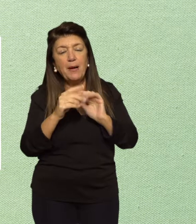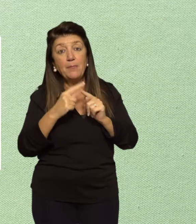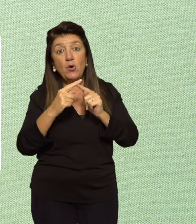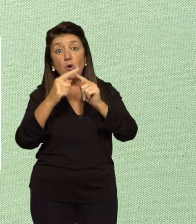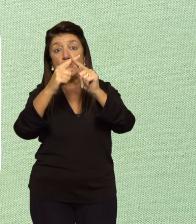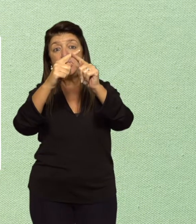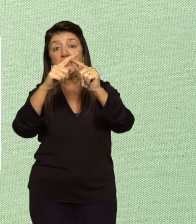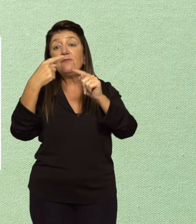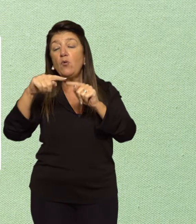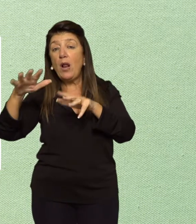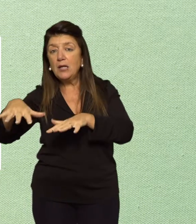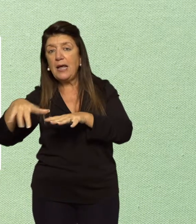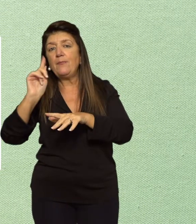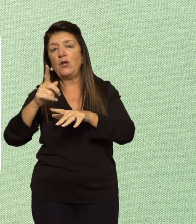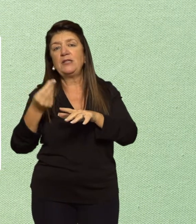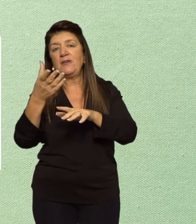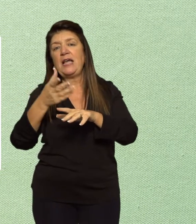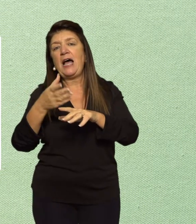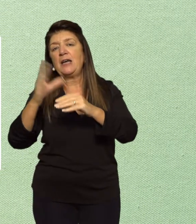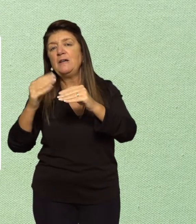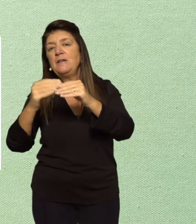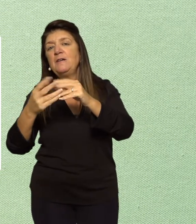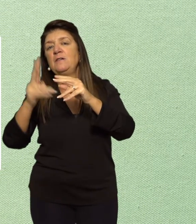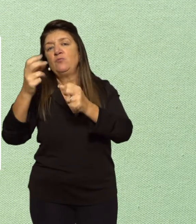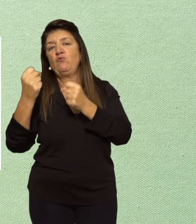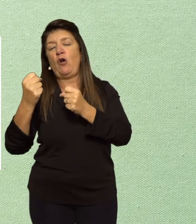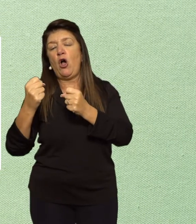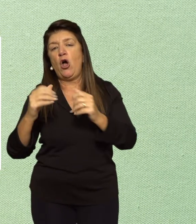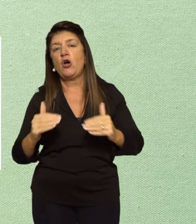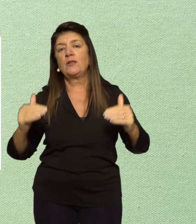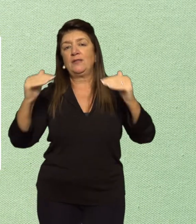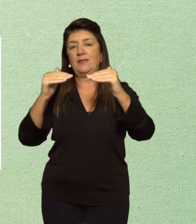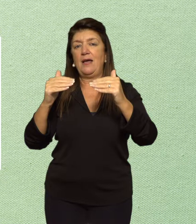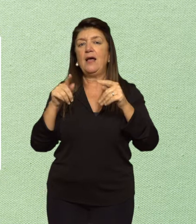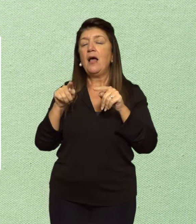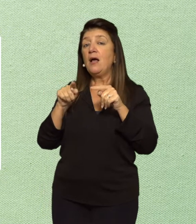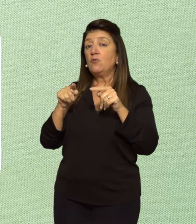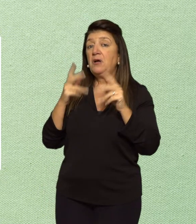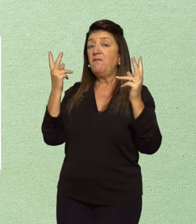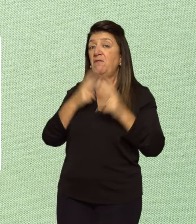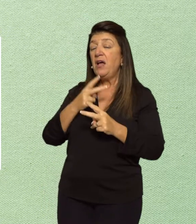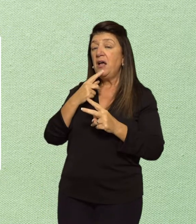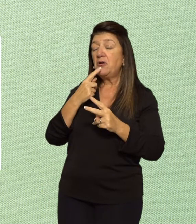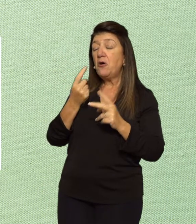che non funziona. -Certo. - Perché sarebbe solo una parte del lavoro. - E forse questo non è anche qualcosa di nuovo, qualcosa di non visto